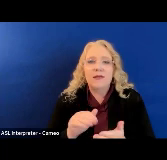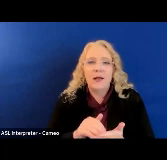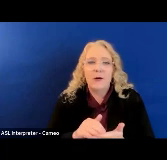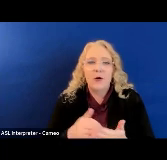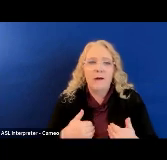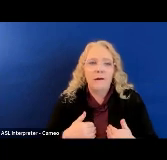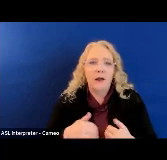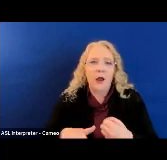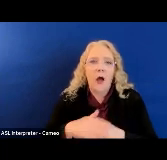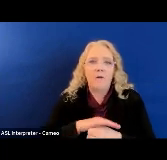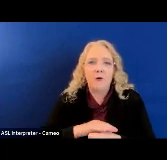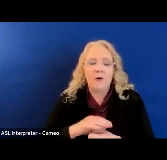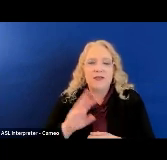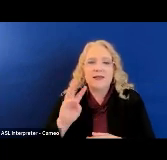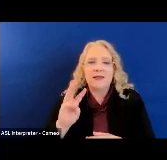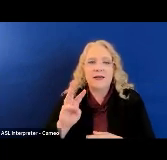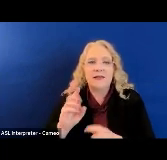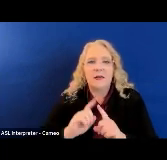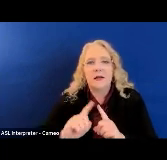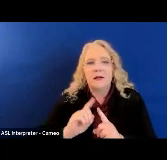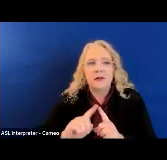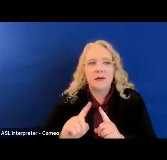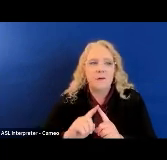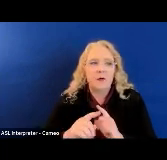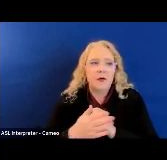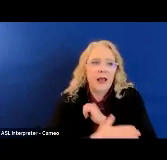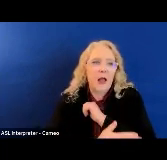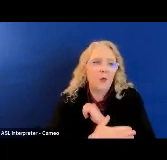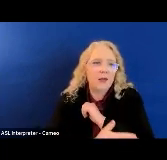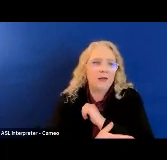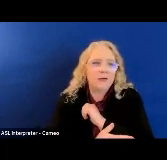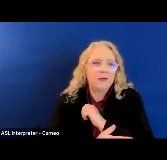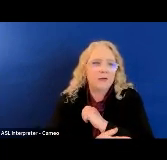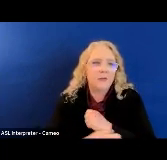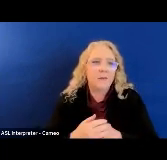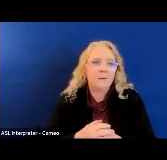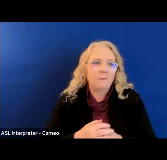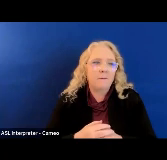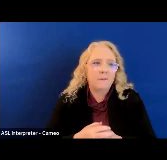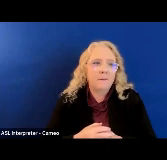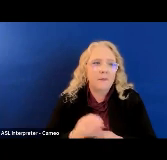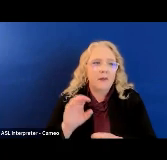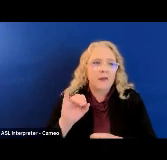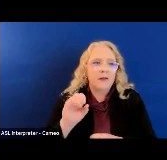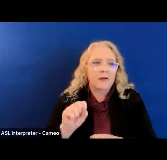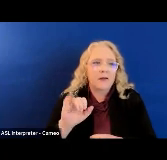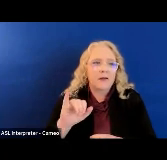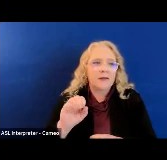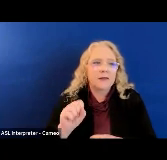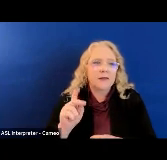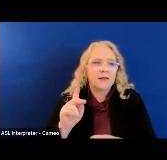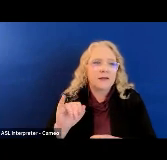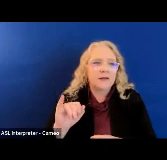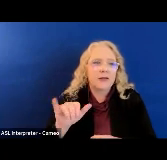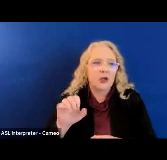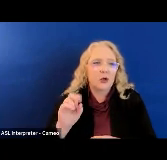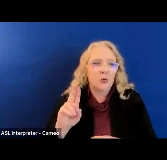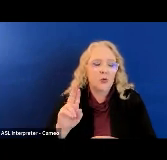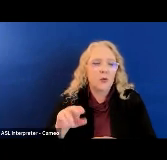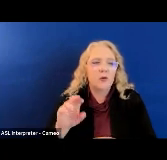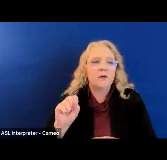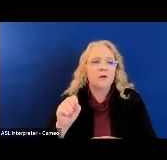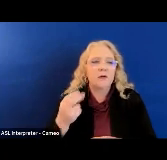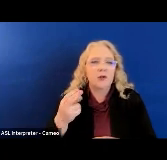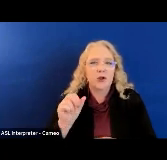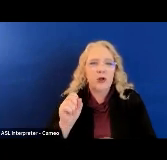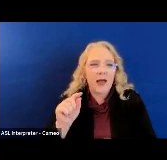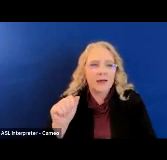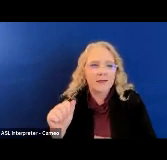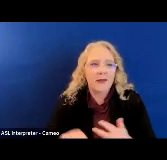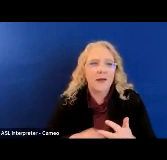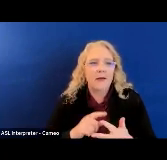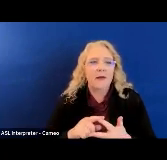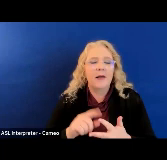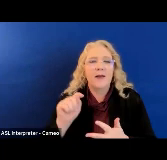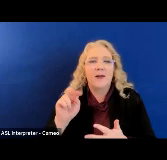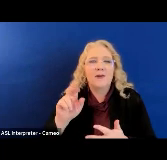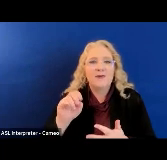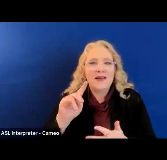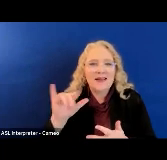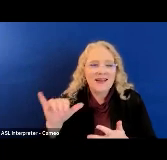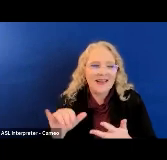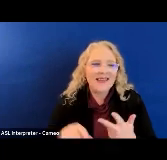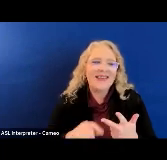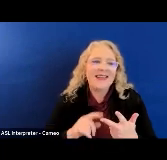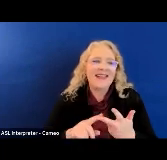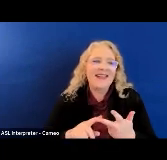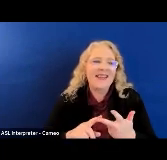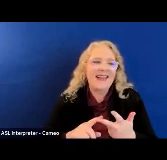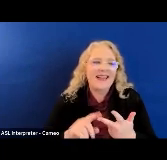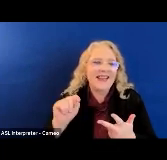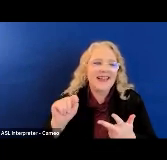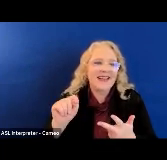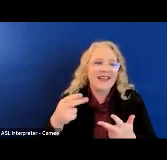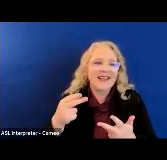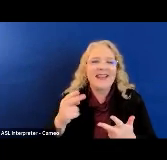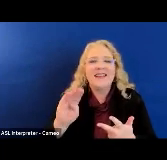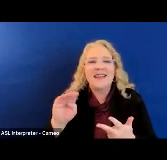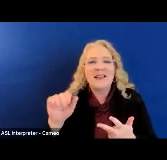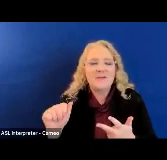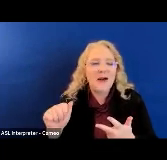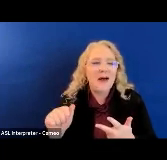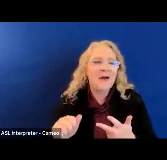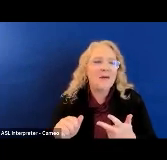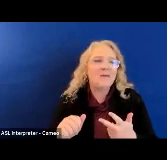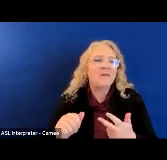en los condados Siskiyou, Shasta, Trinity, Tehama, Glenn y Butte, um soy um eso fue mucho para el ASL [Risas]